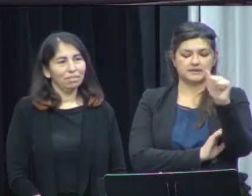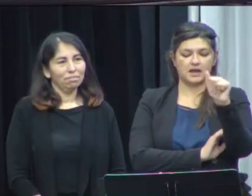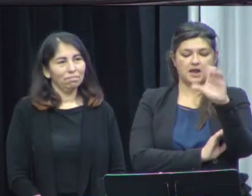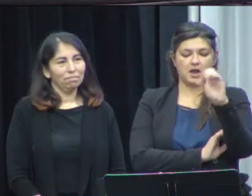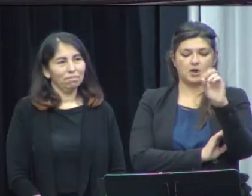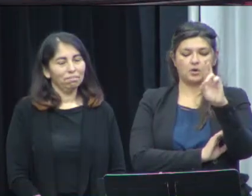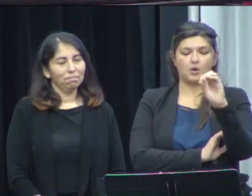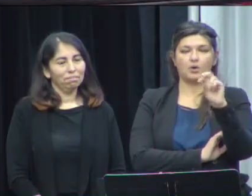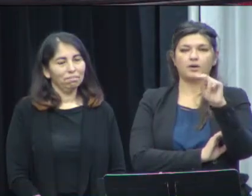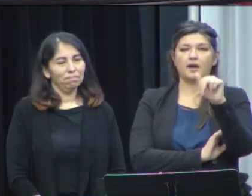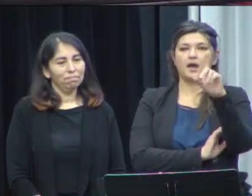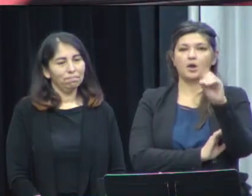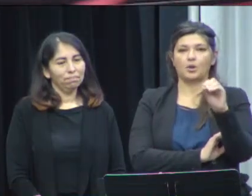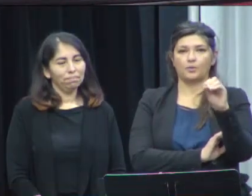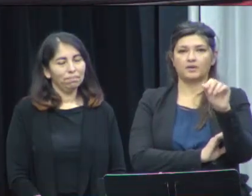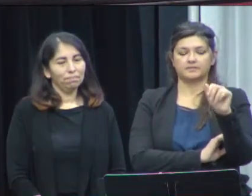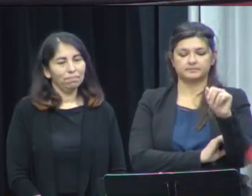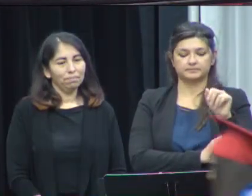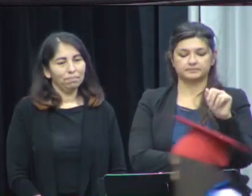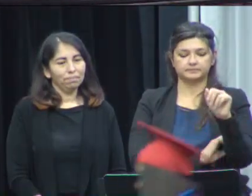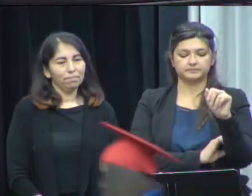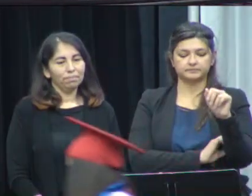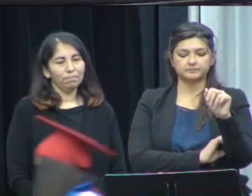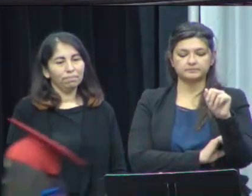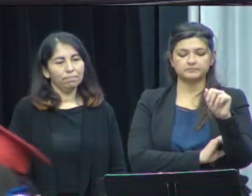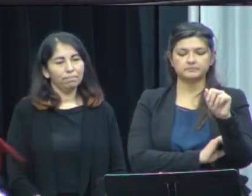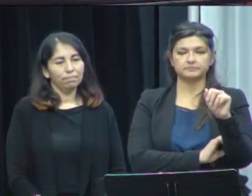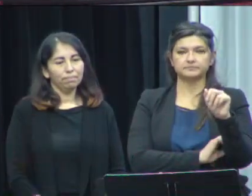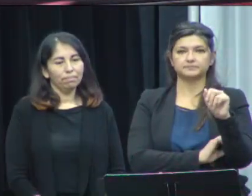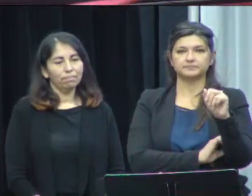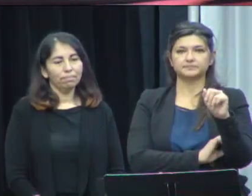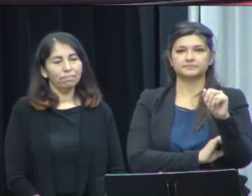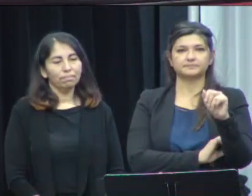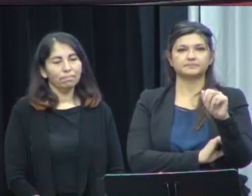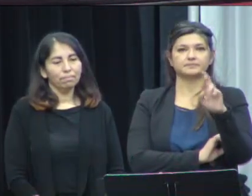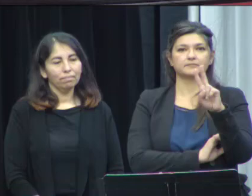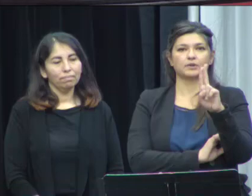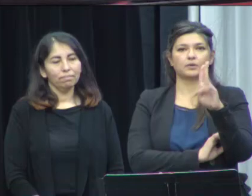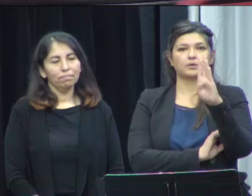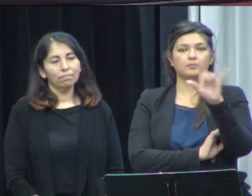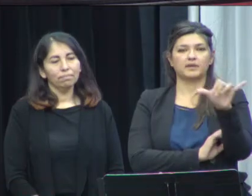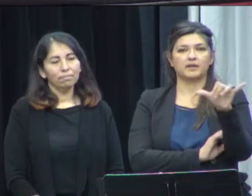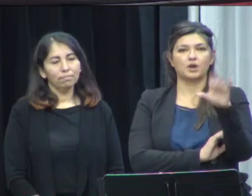(audience applauds) Ruby Cortez.